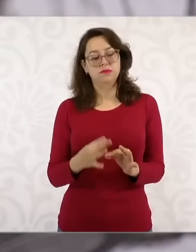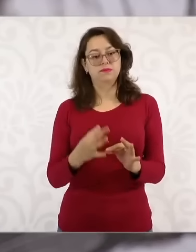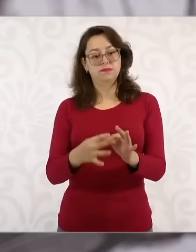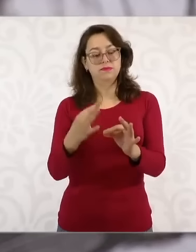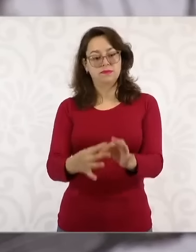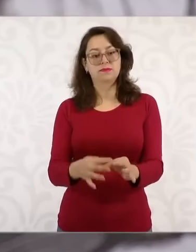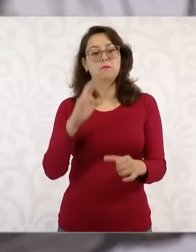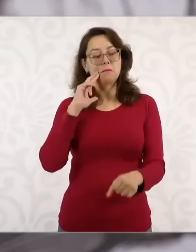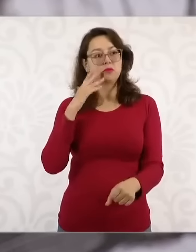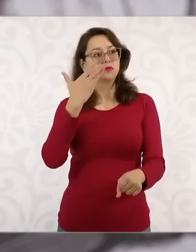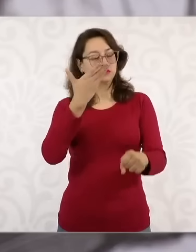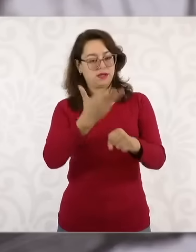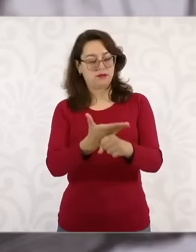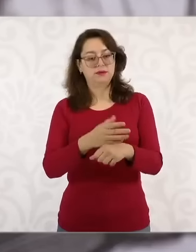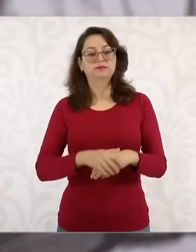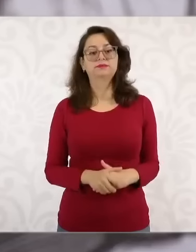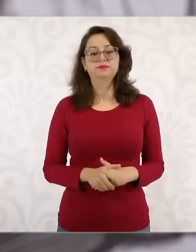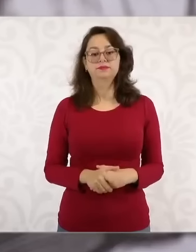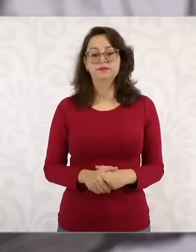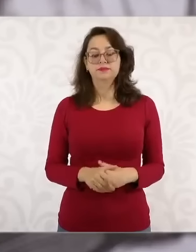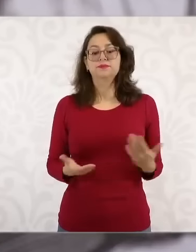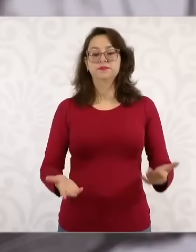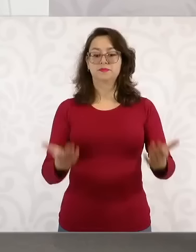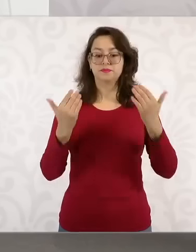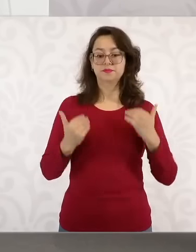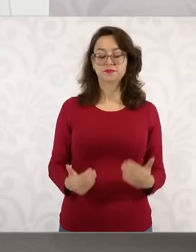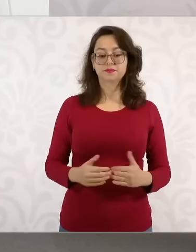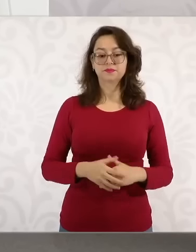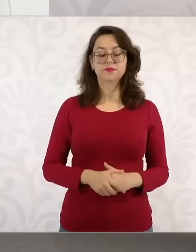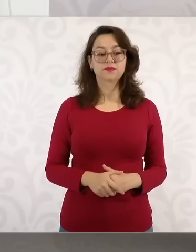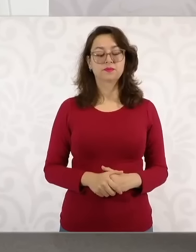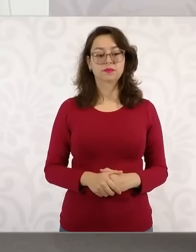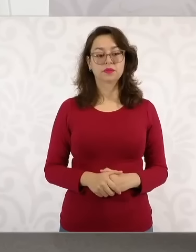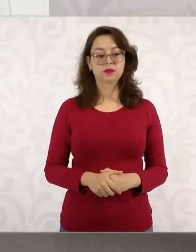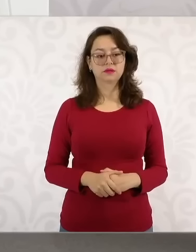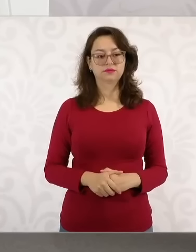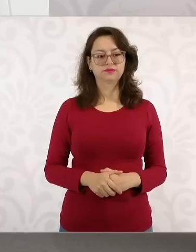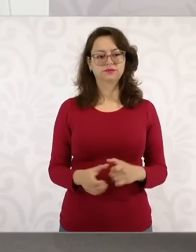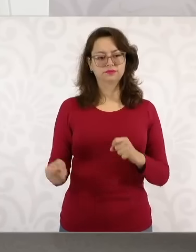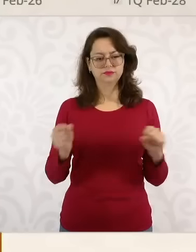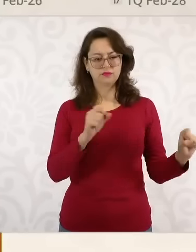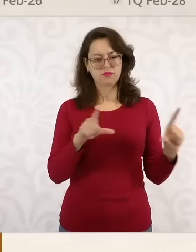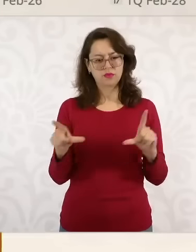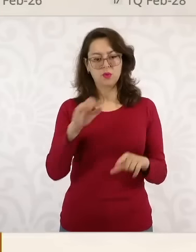infraestructura existente. Adelante, por favor. En esta lámina podemos observar la continuidad del